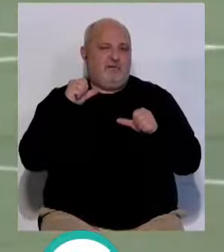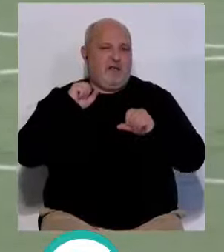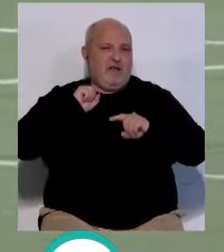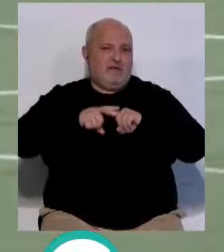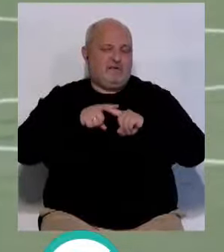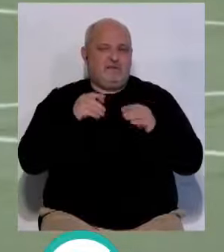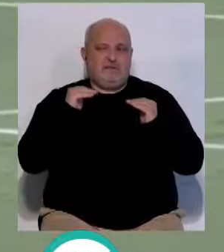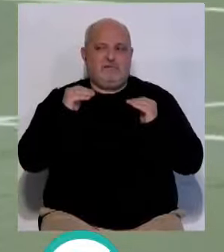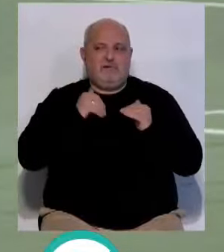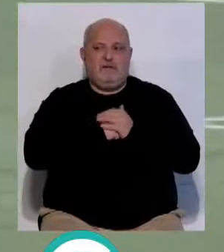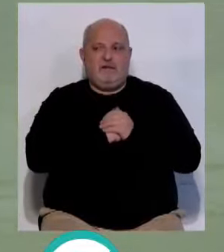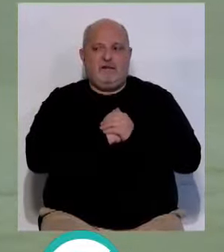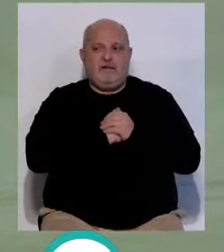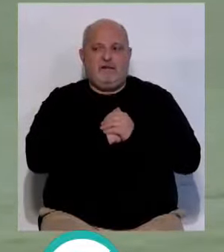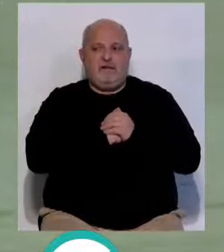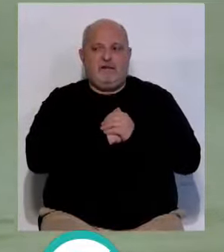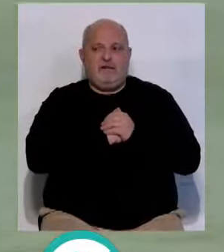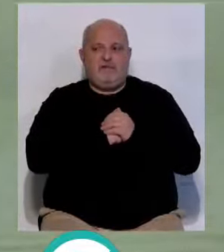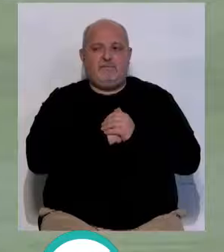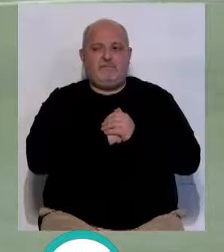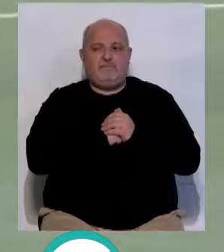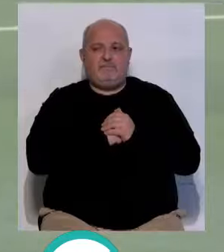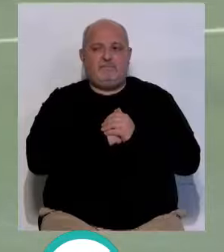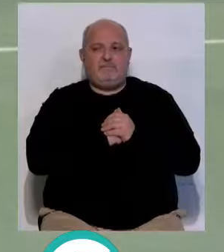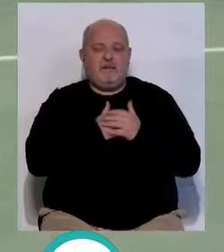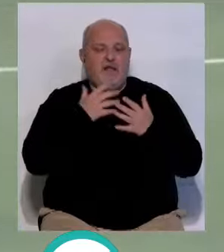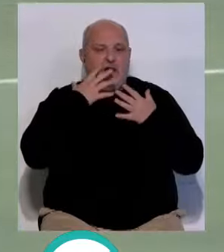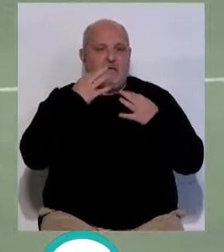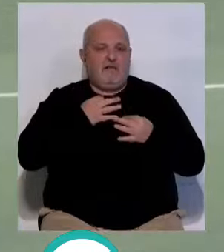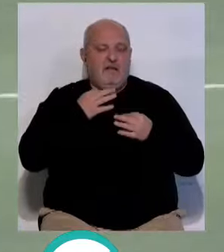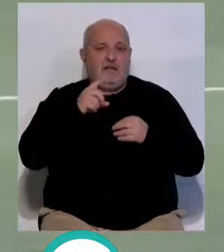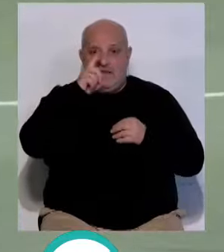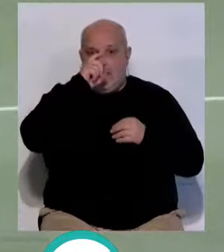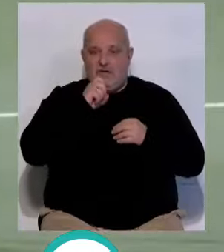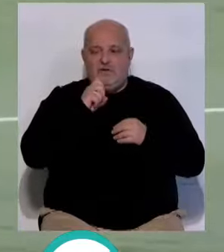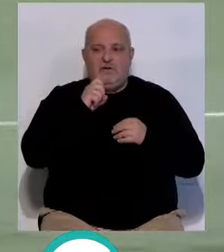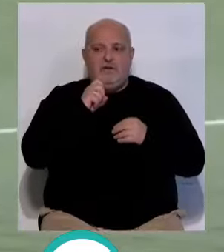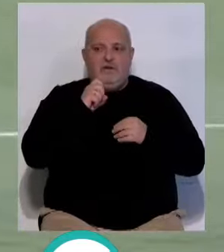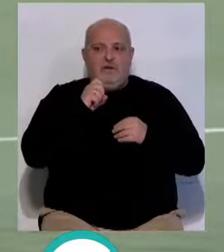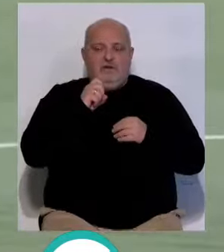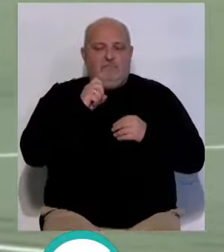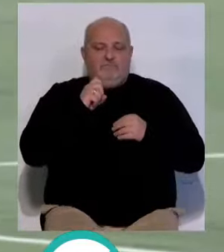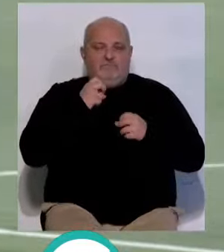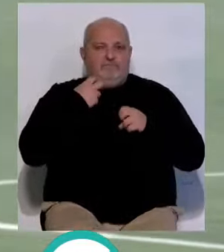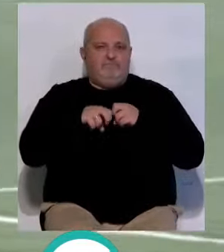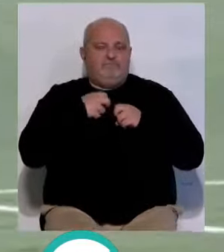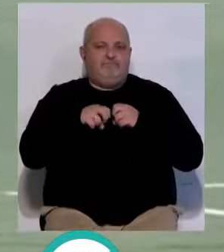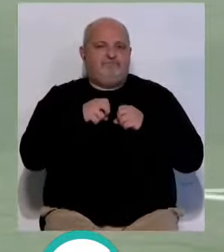anterior el central ovetense pero la realidad es que este año las lesiones no le están ayudando